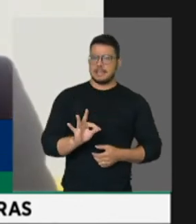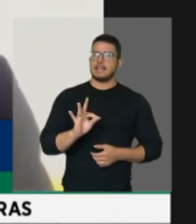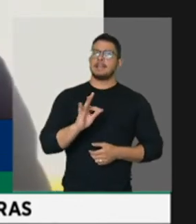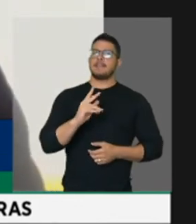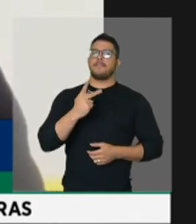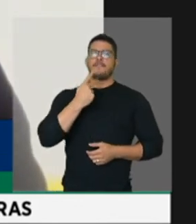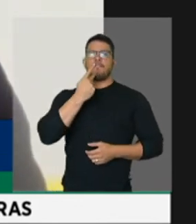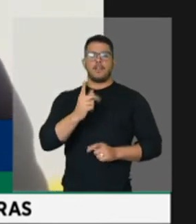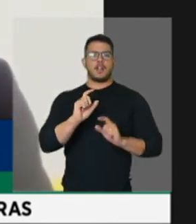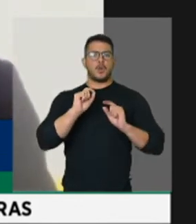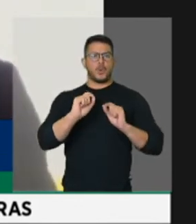PARTICIPAÇÃO ESTATAL... SIGNIFICA ENTREGAR A SOBERANIA